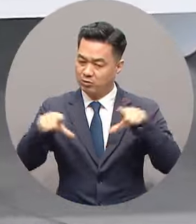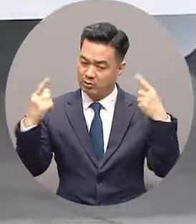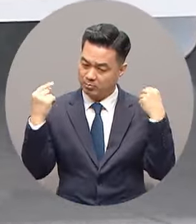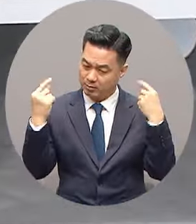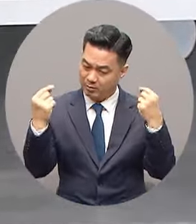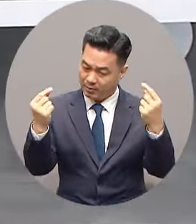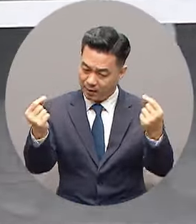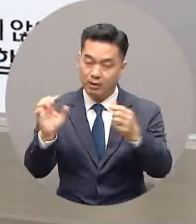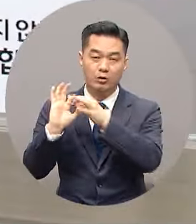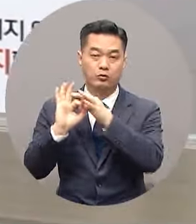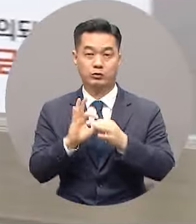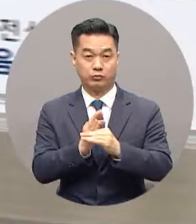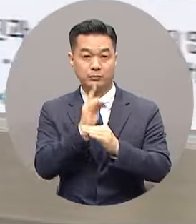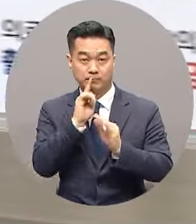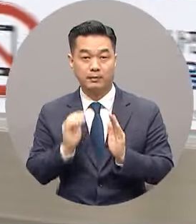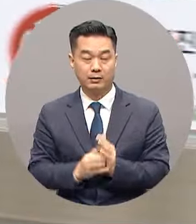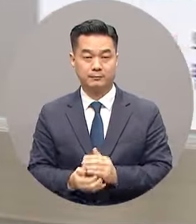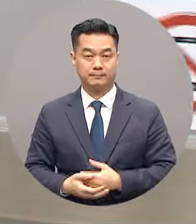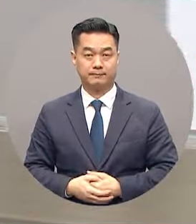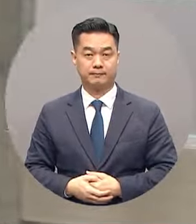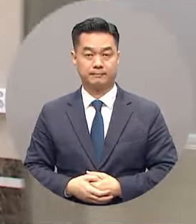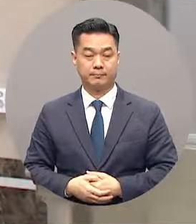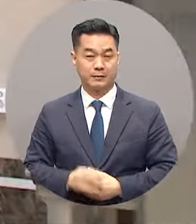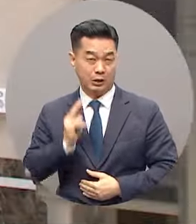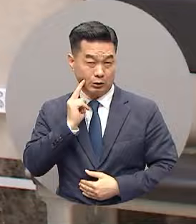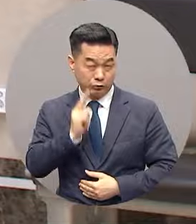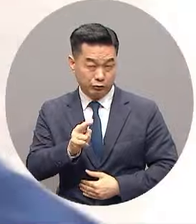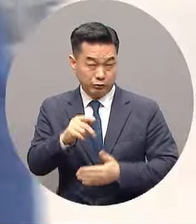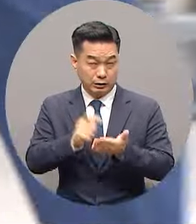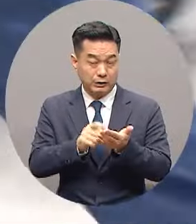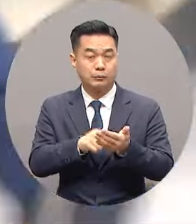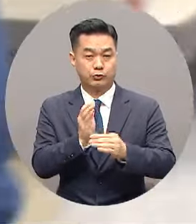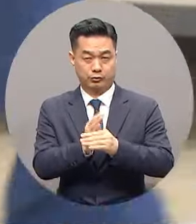유사한 수준으로 유지되고 있다고 밝혔습니다.